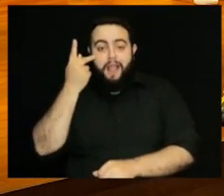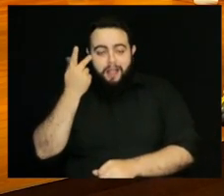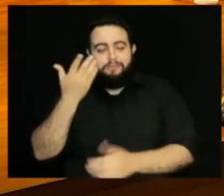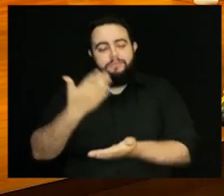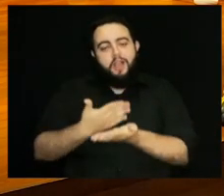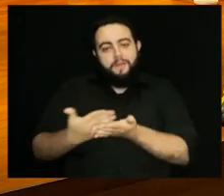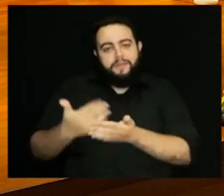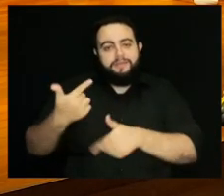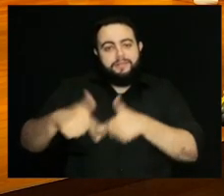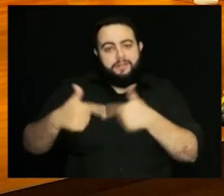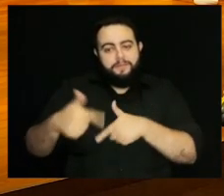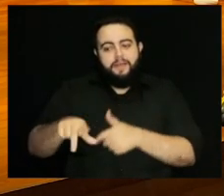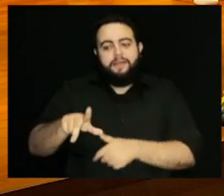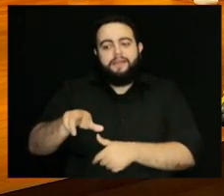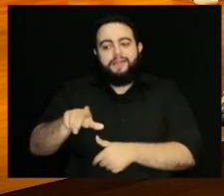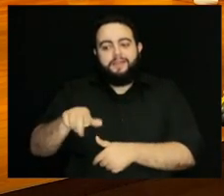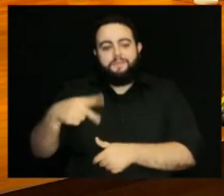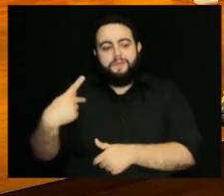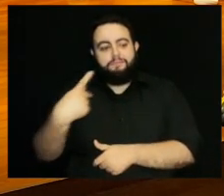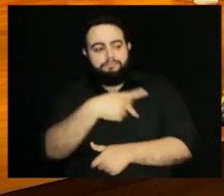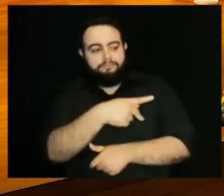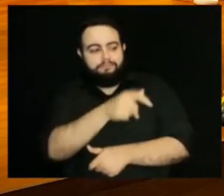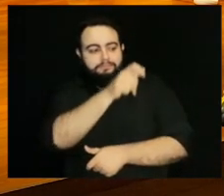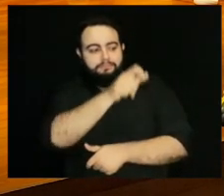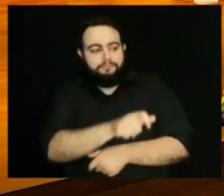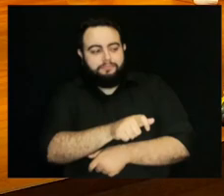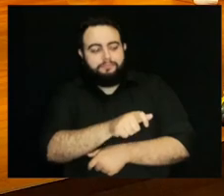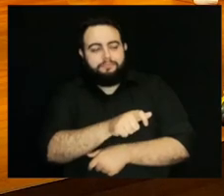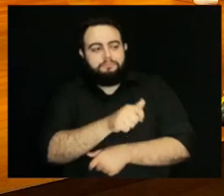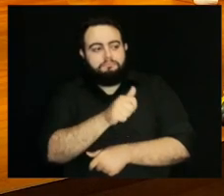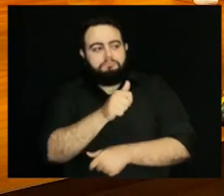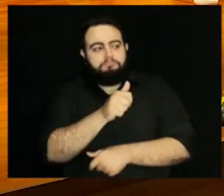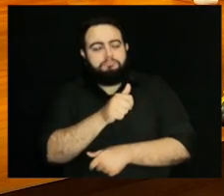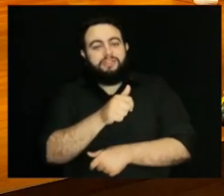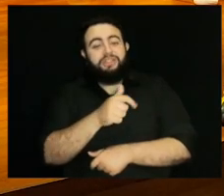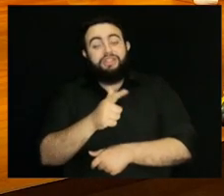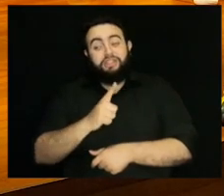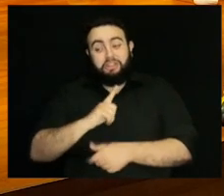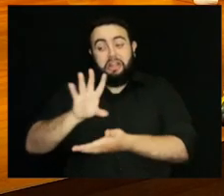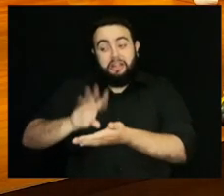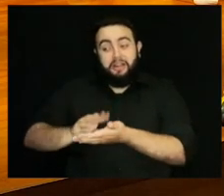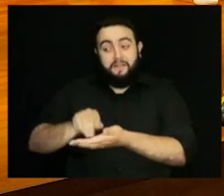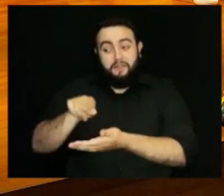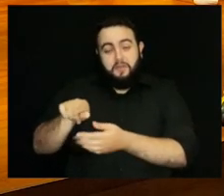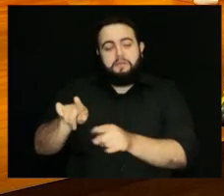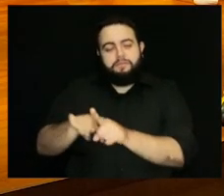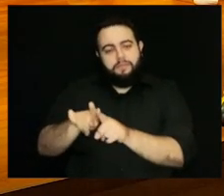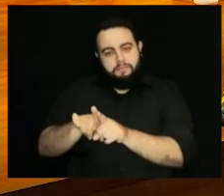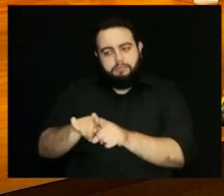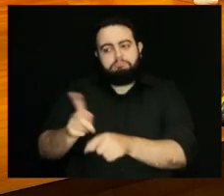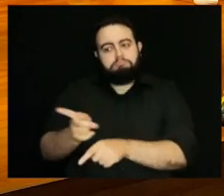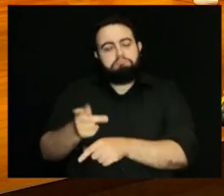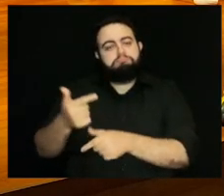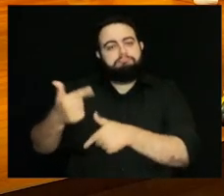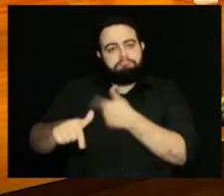com o irmão do cara dono da Odeon que tinha uma gravadora lá também, e eles trabalham lá, ele